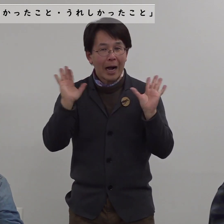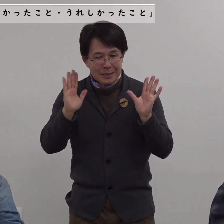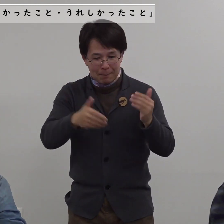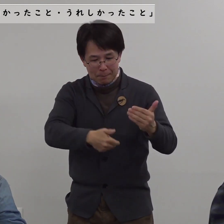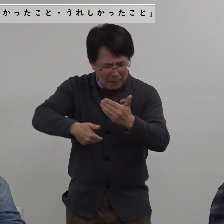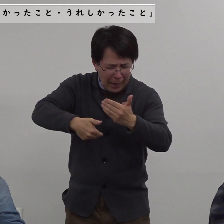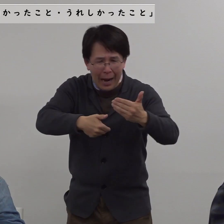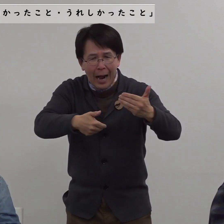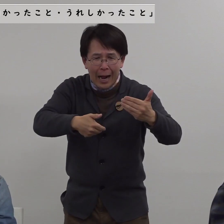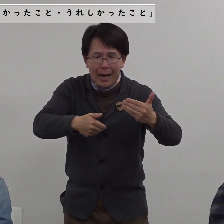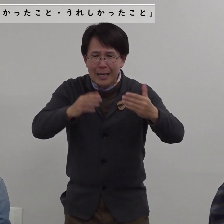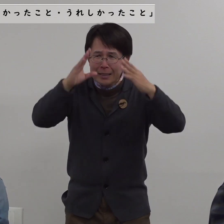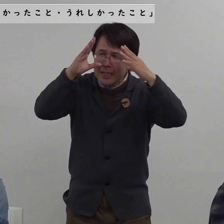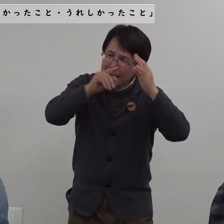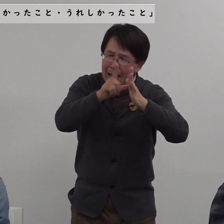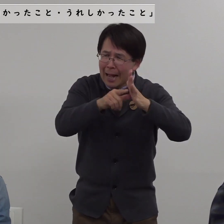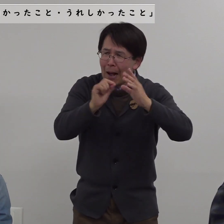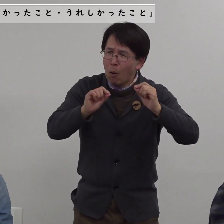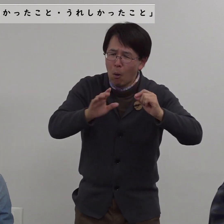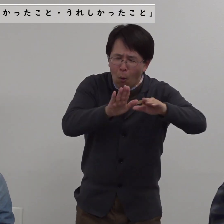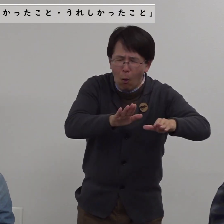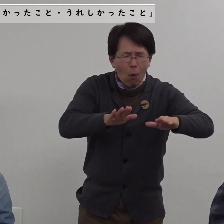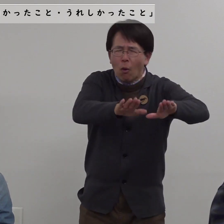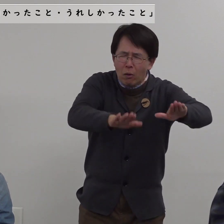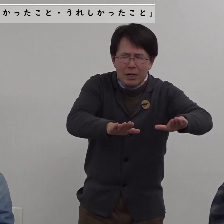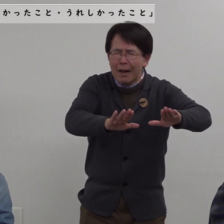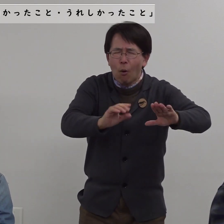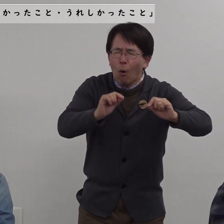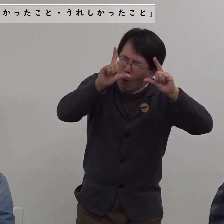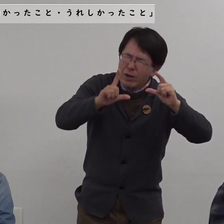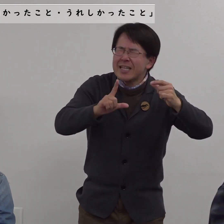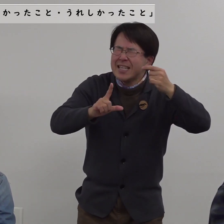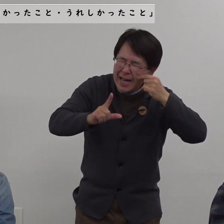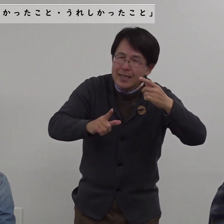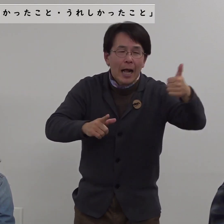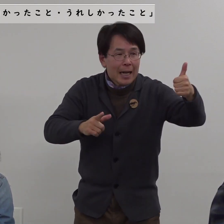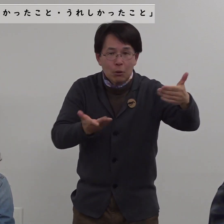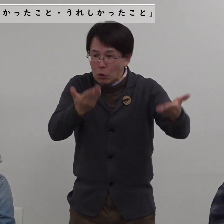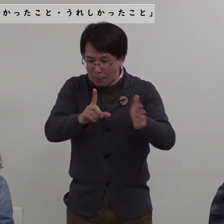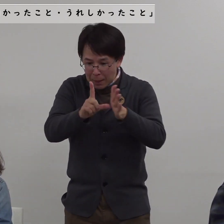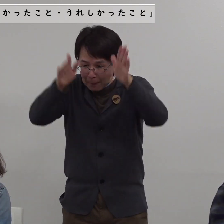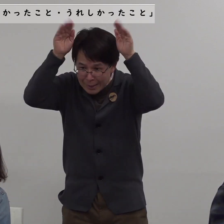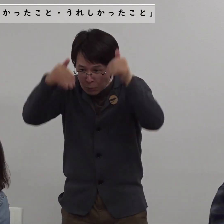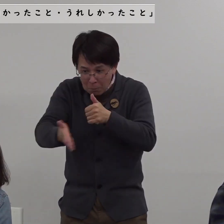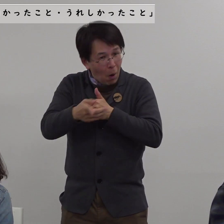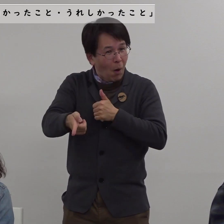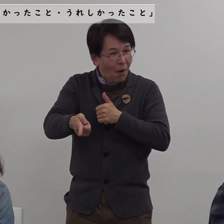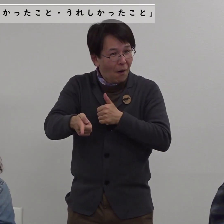役に立つ聴導犬が一緒にいてくれるなら赤ちゃん育てられるかもとか